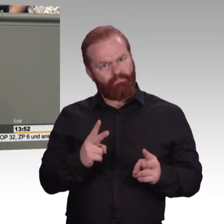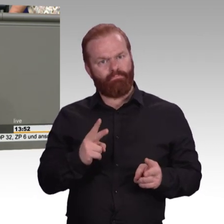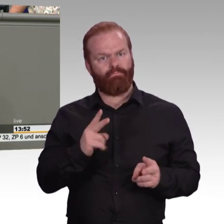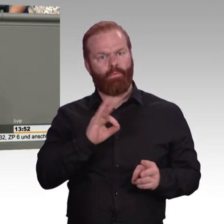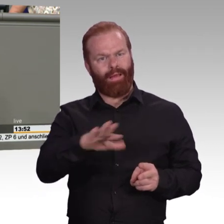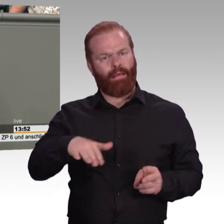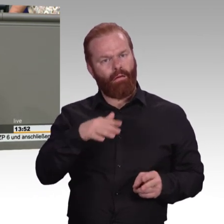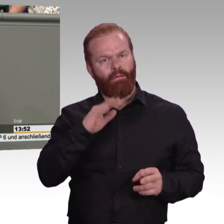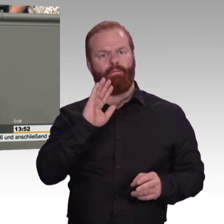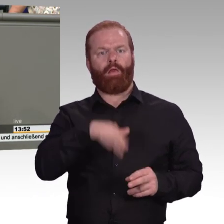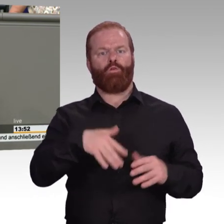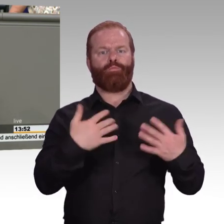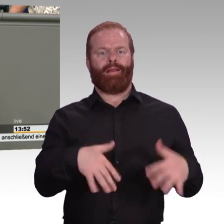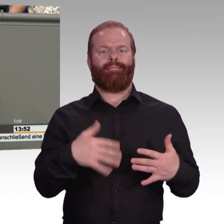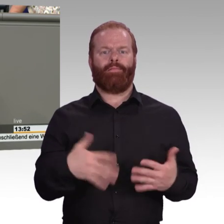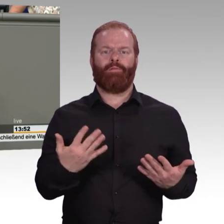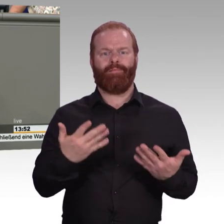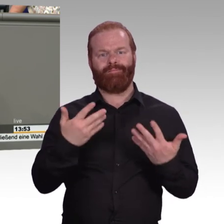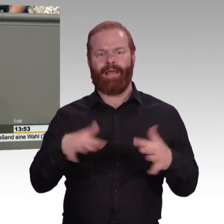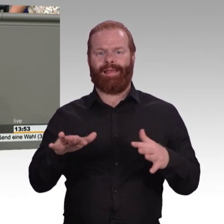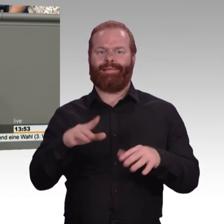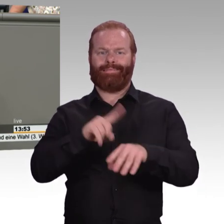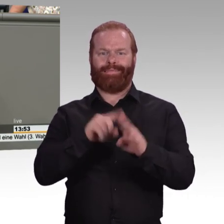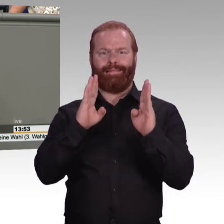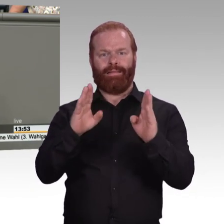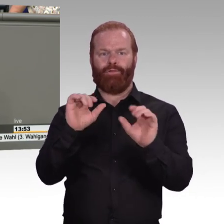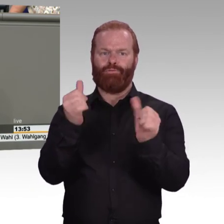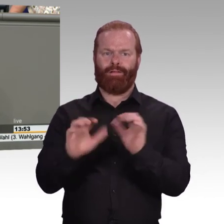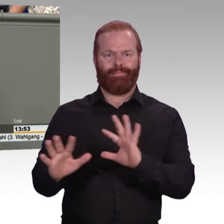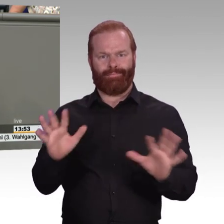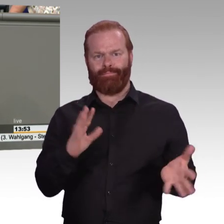und schreiben könnte. Was für ein fürchterliches Bild zeichnen wir häufig